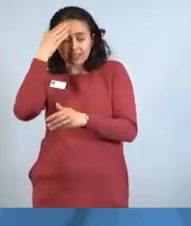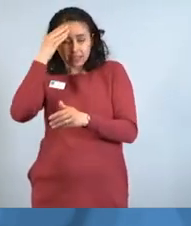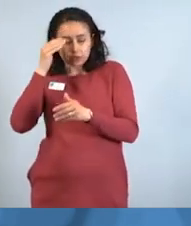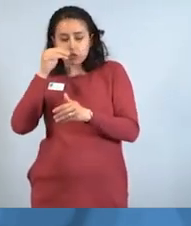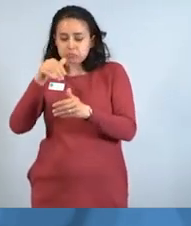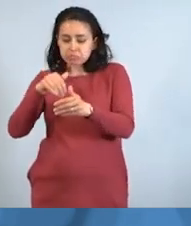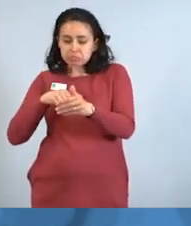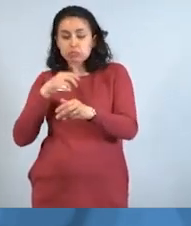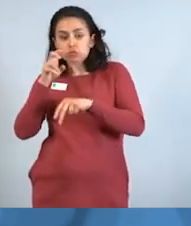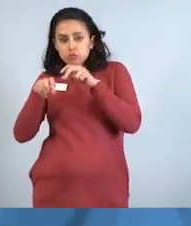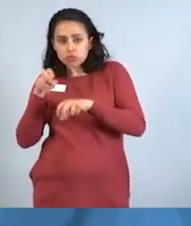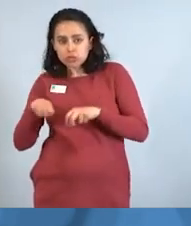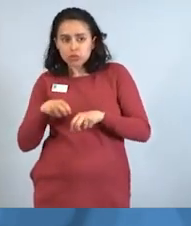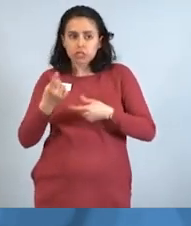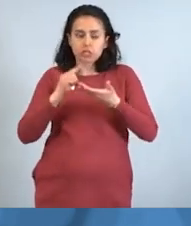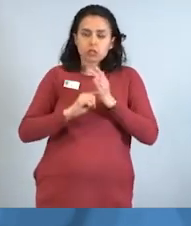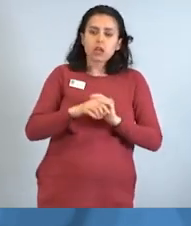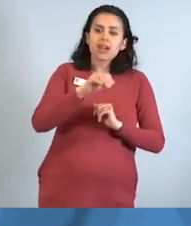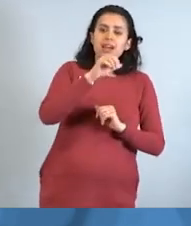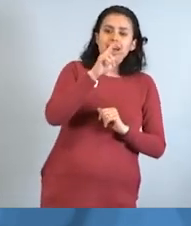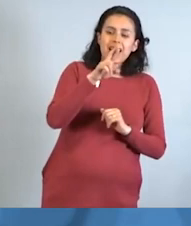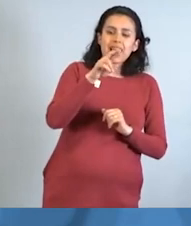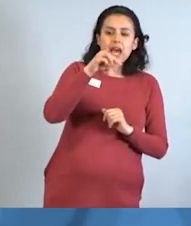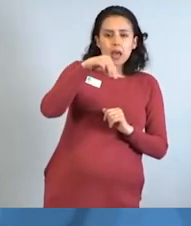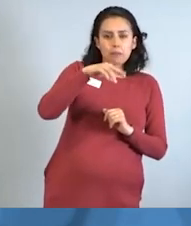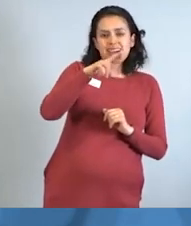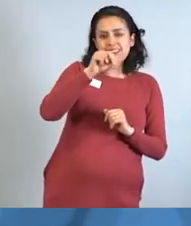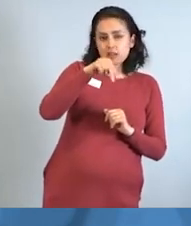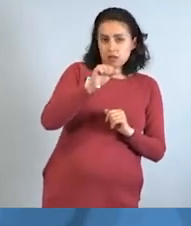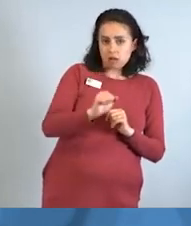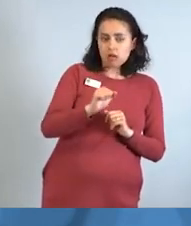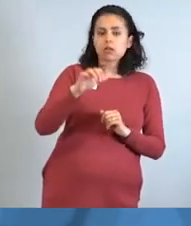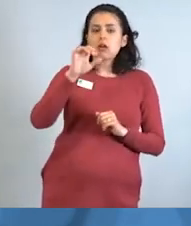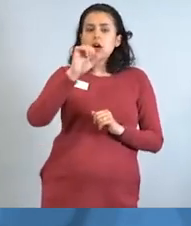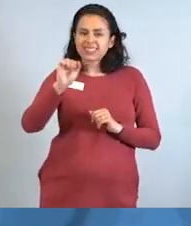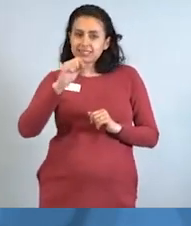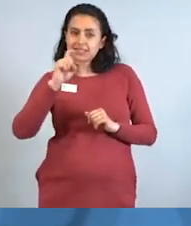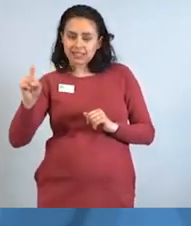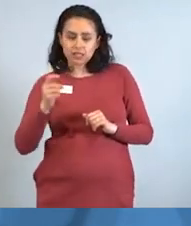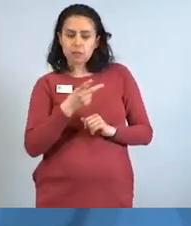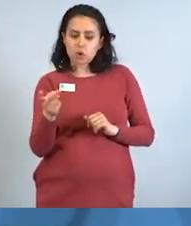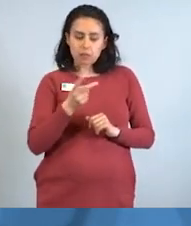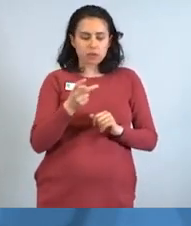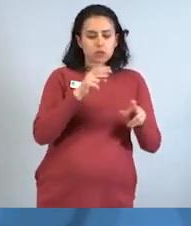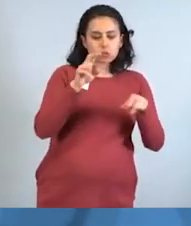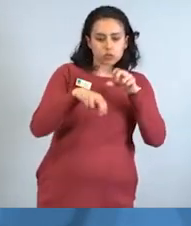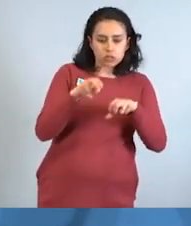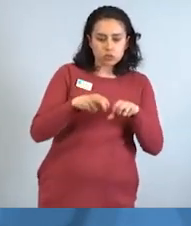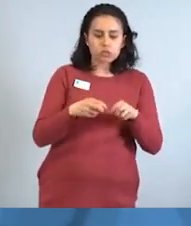On tutkittu sekä RNA- että Astra Zenecan rokotteita. Tutkimuksissa on iän, sukupuolen, riskiryhmän ja epidemiatilanteen suhteen vakioitu tiedot.